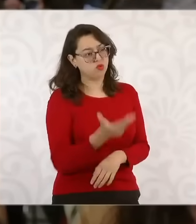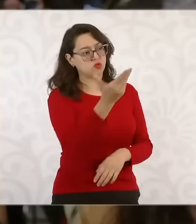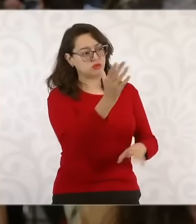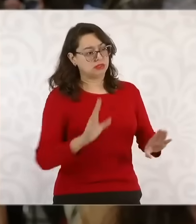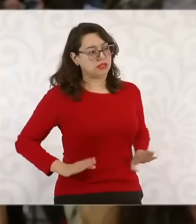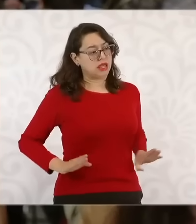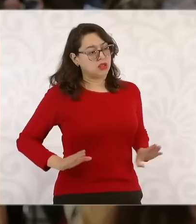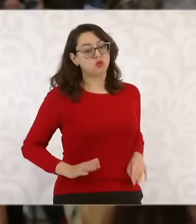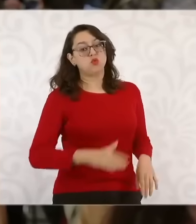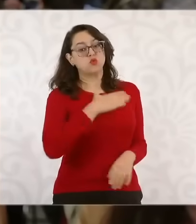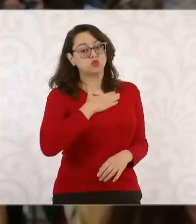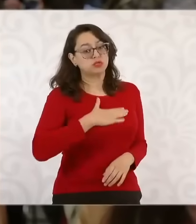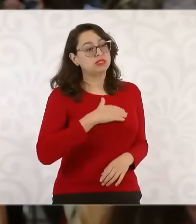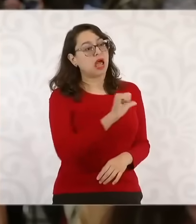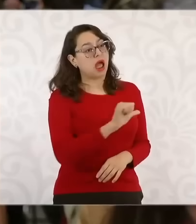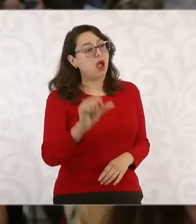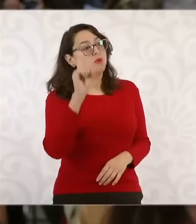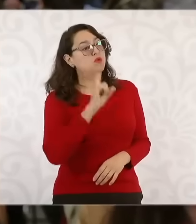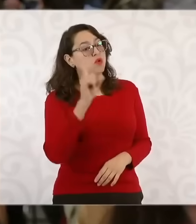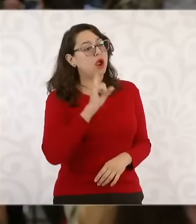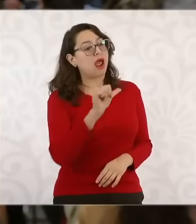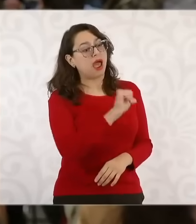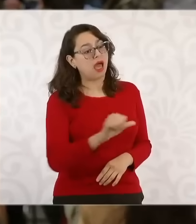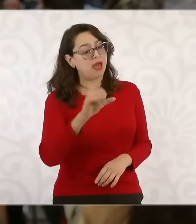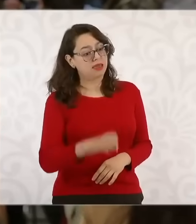de la mujer y de los adultos mayores, giró instrucciones a la Secretaría del Trabajo y